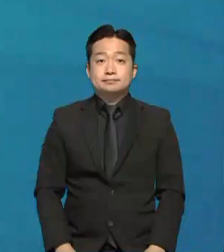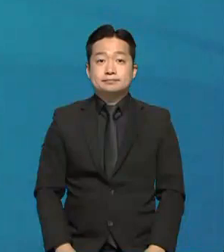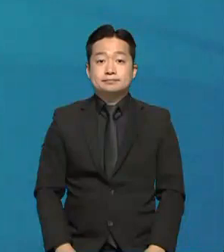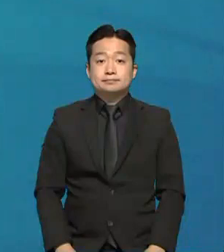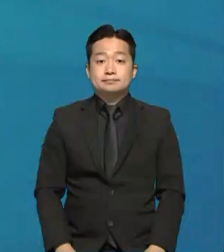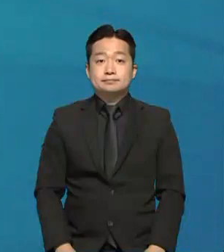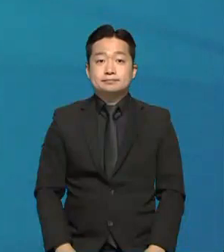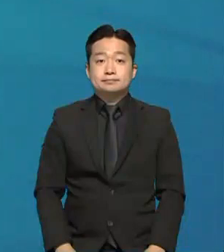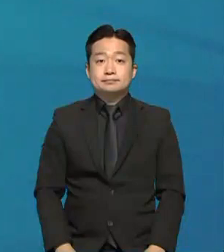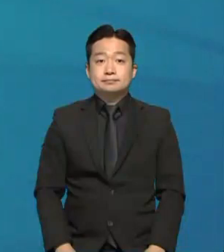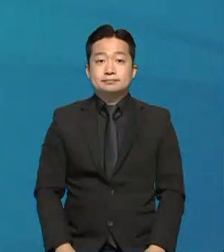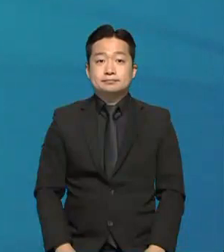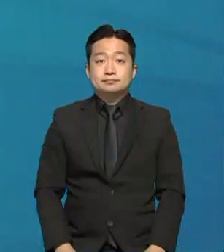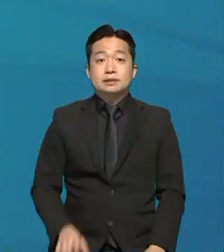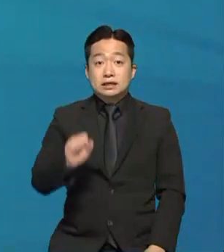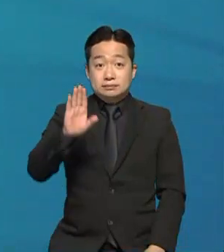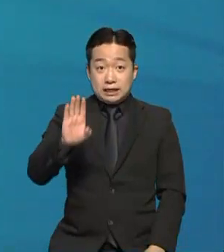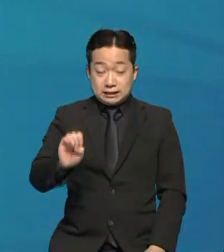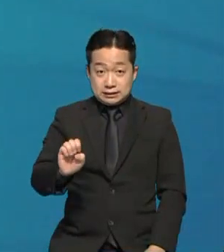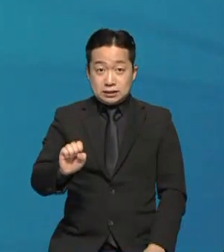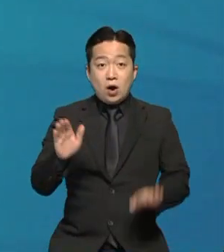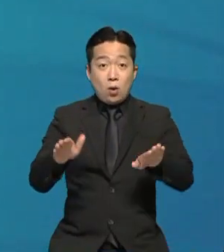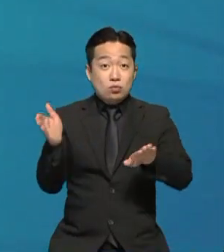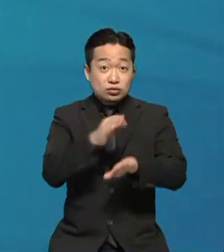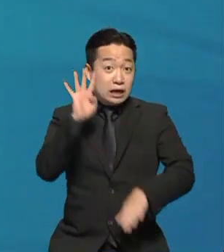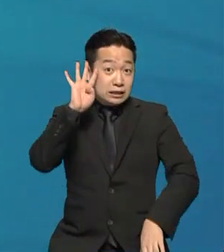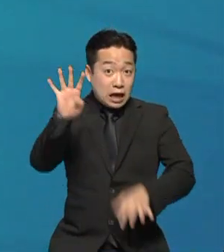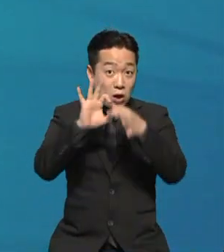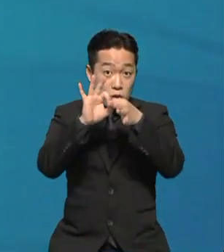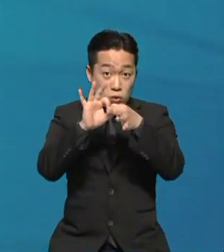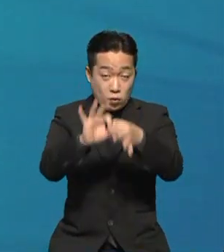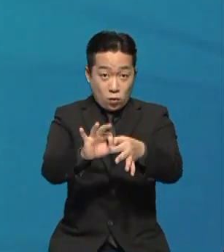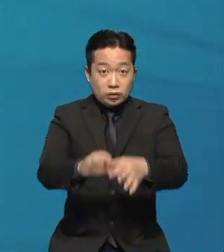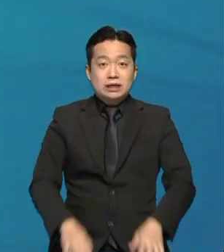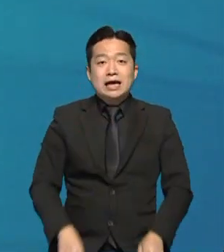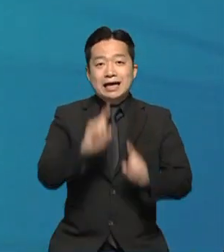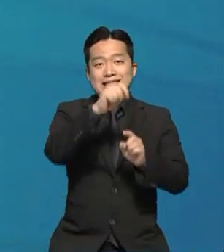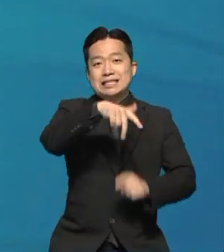(앵커) SBS는 오늘부터 나흘간 이재명, 윤석열, 심상정, 안철수 등 4명의 주요